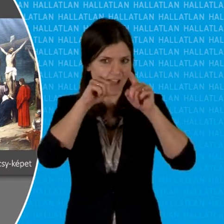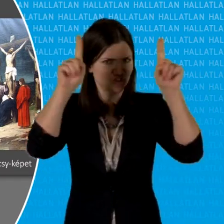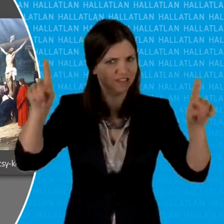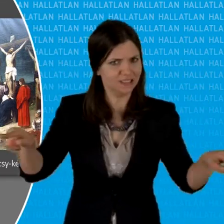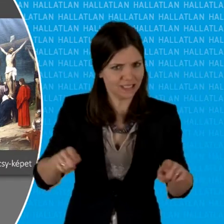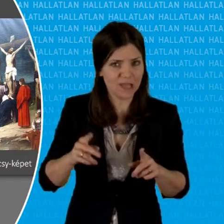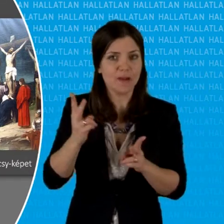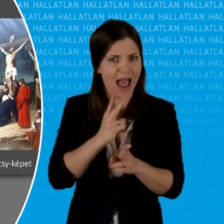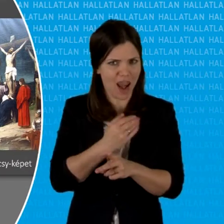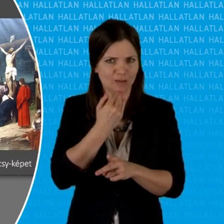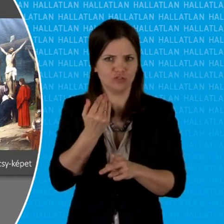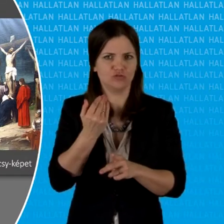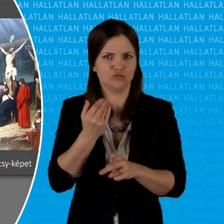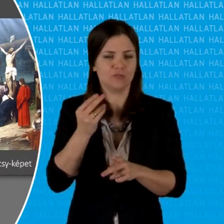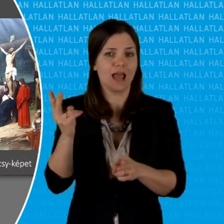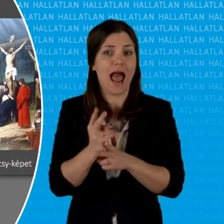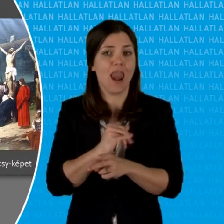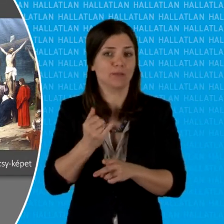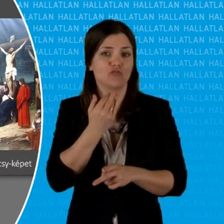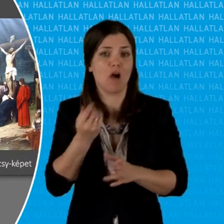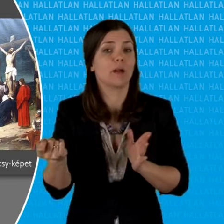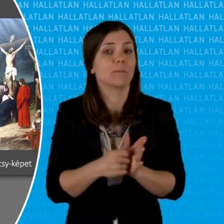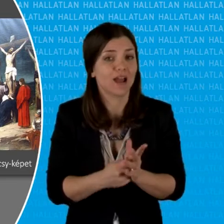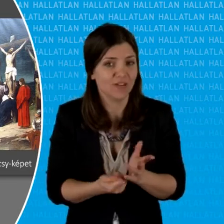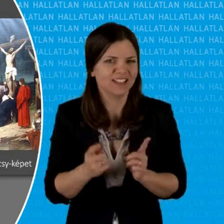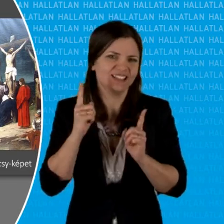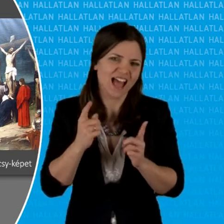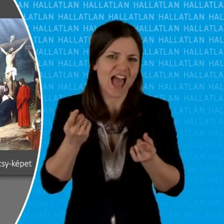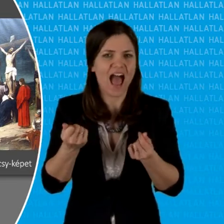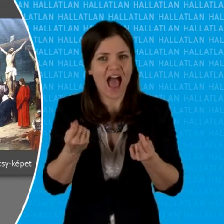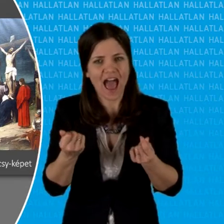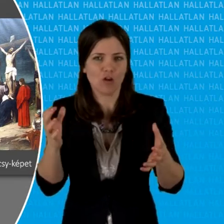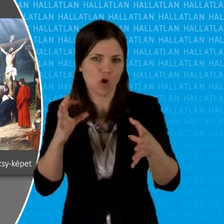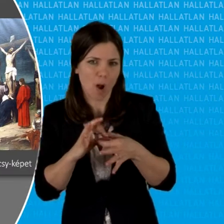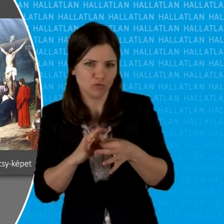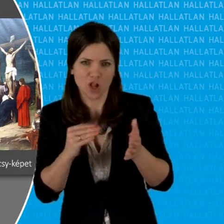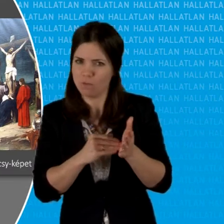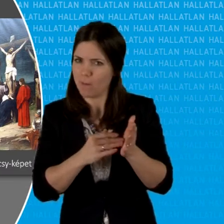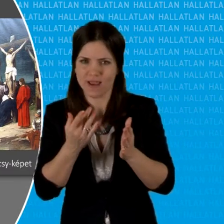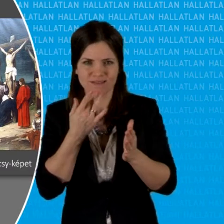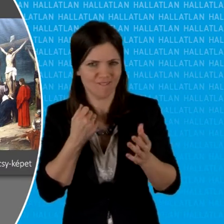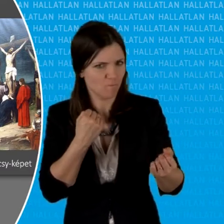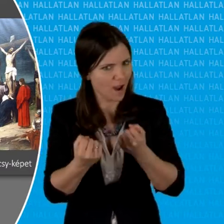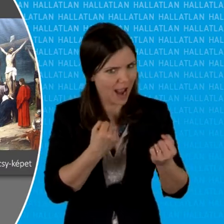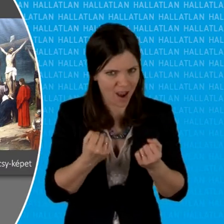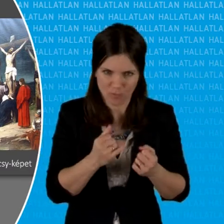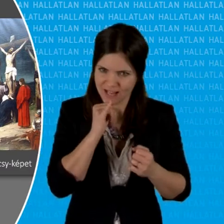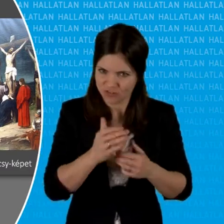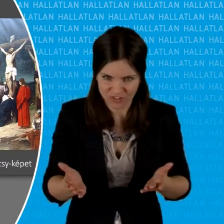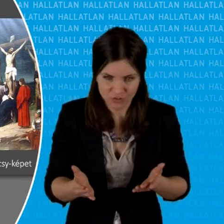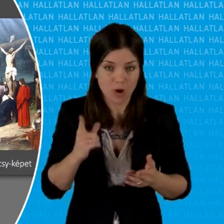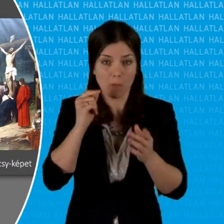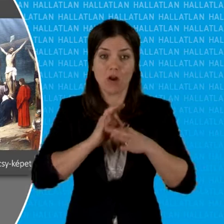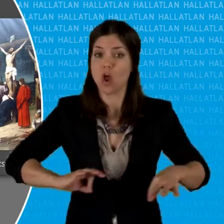A Munkácsy-képet az állam is szeretné megszerezni, de a vételár kapcsán egyelőre nem született megállapodás.